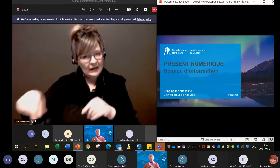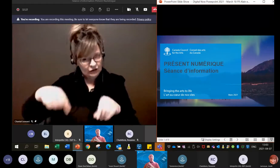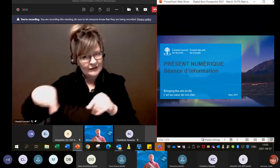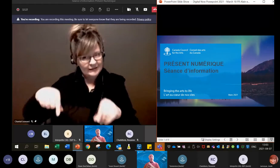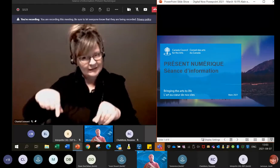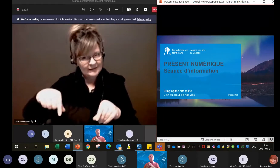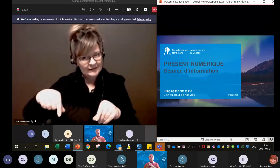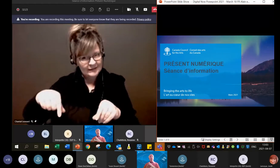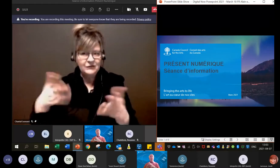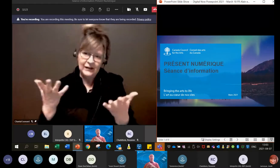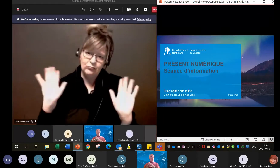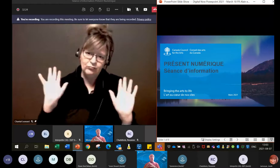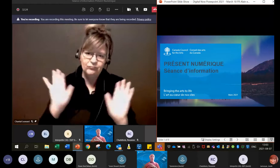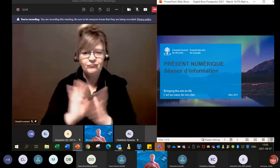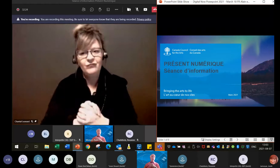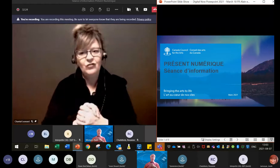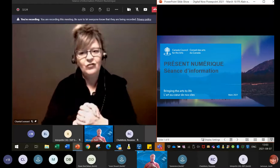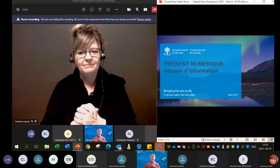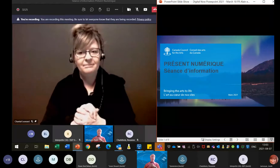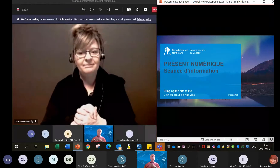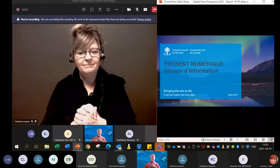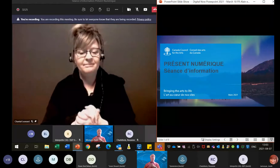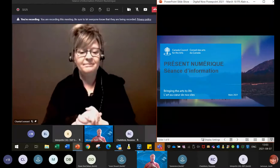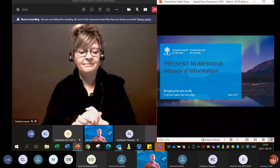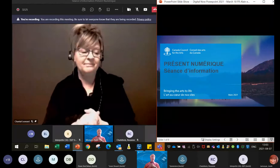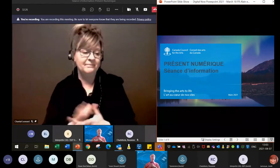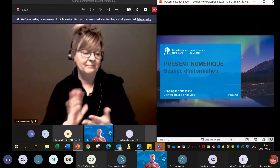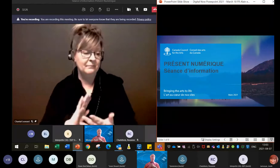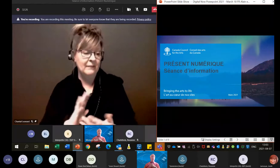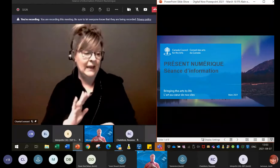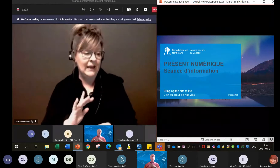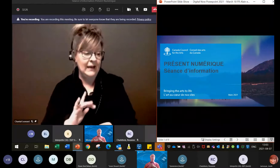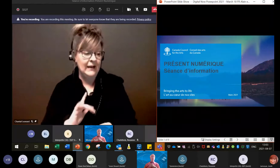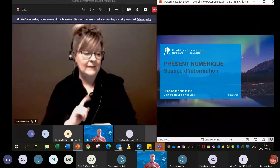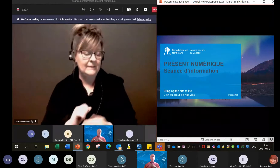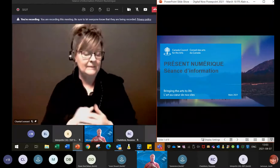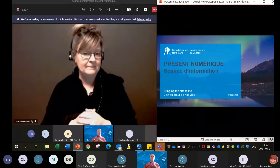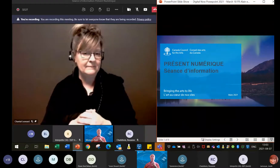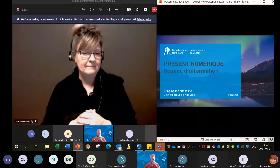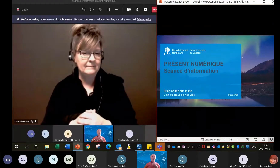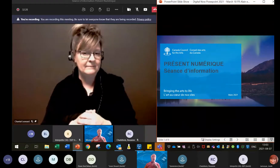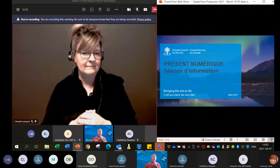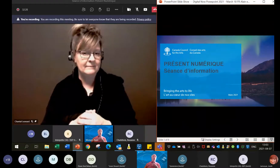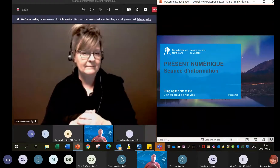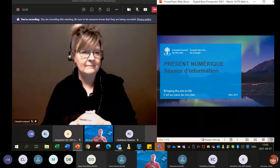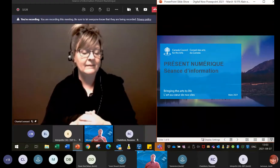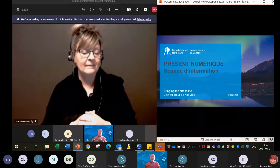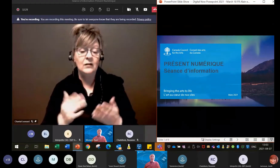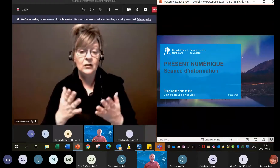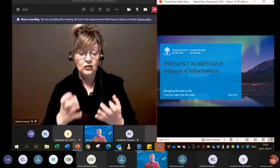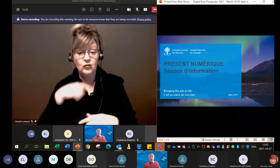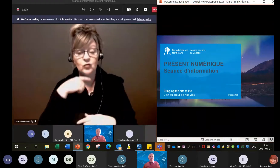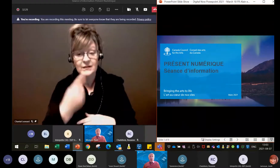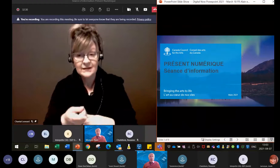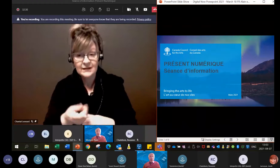Mais tout d’abord je voudrais